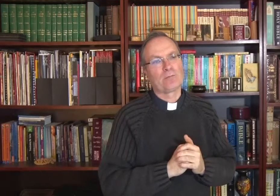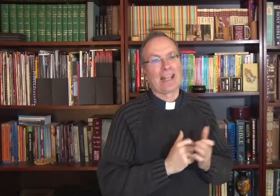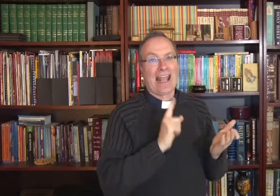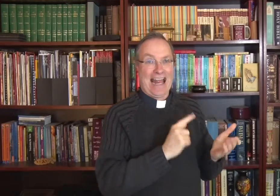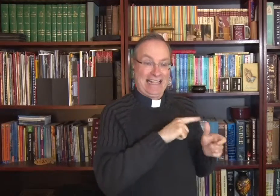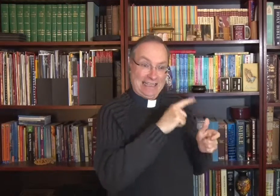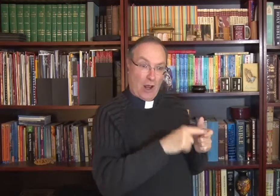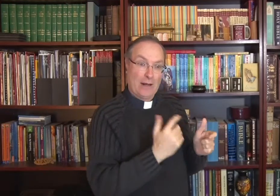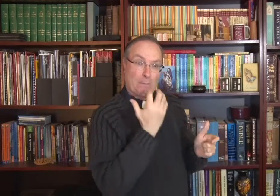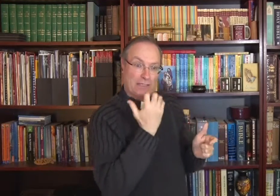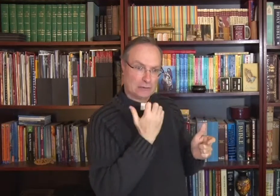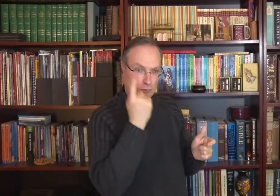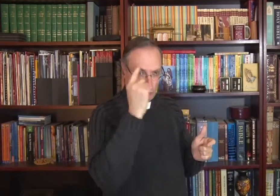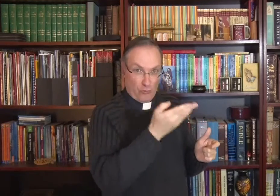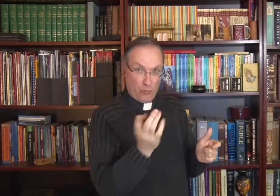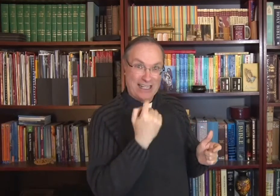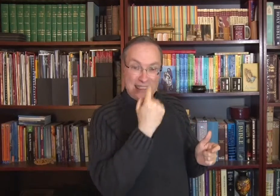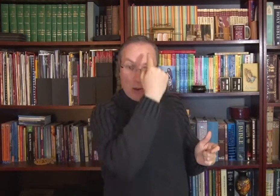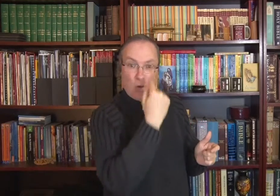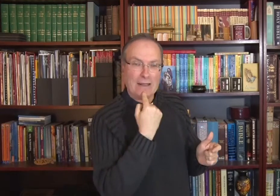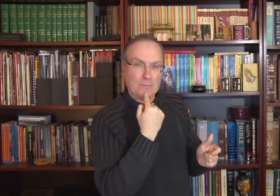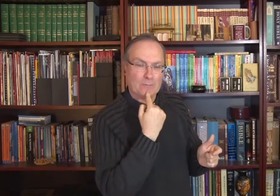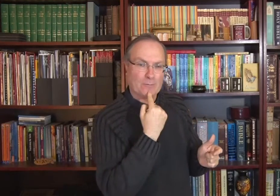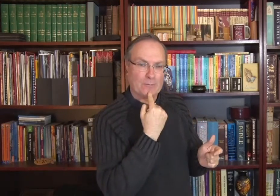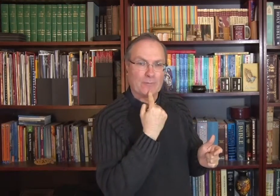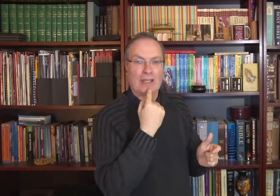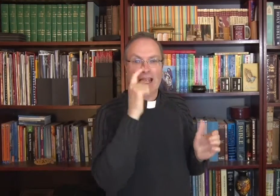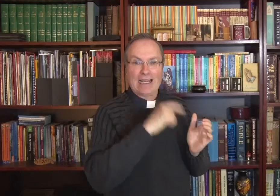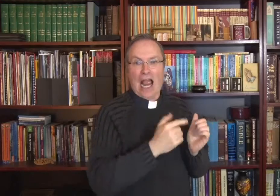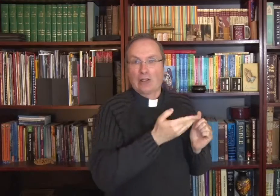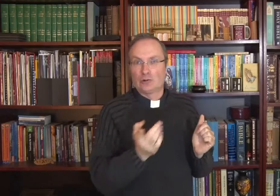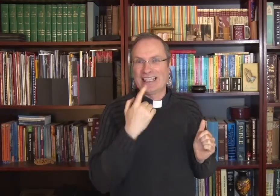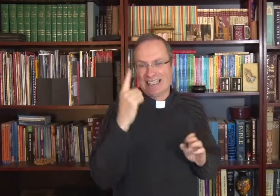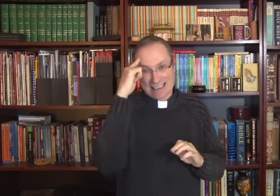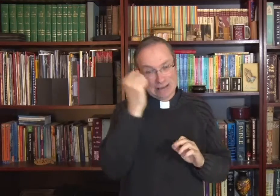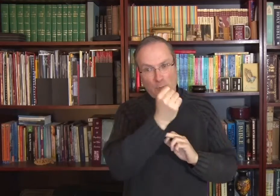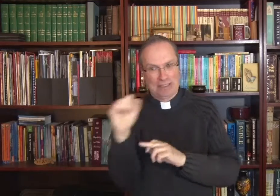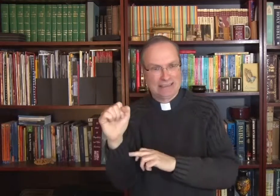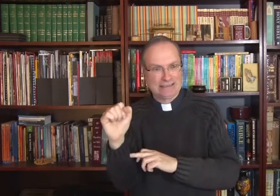Elle est donc précieuse pour vous qui croyez. Quant à ceux qui désobéissent,